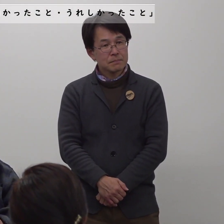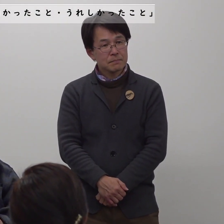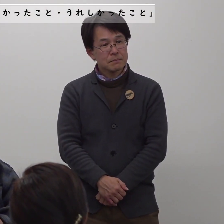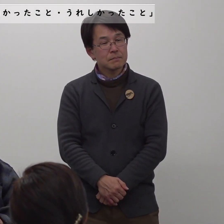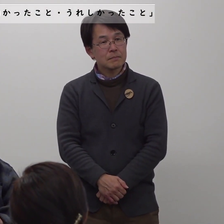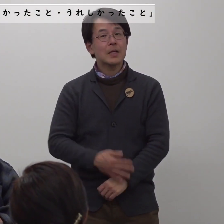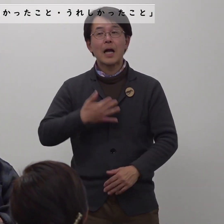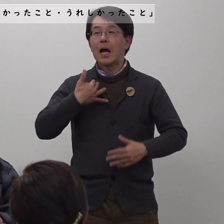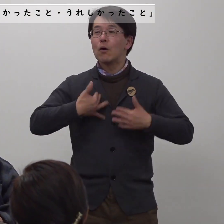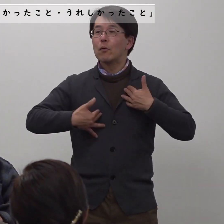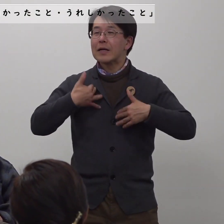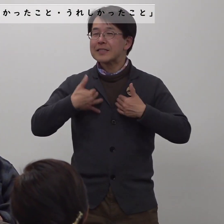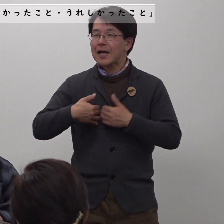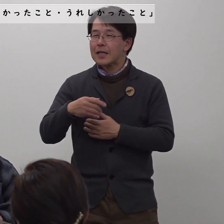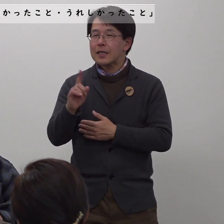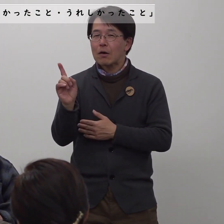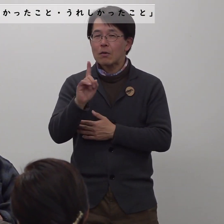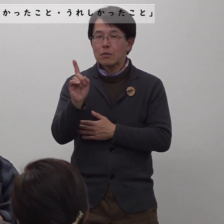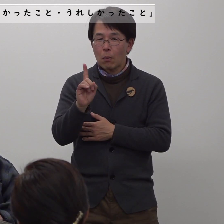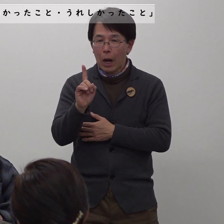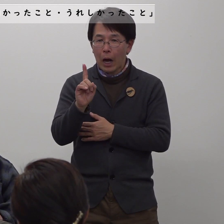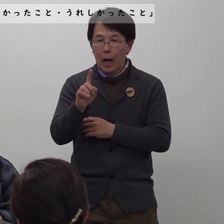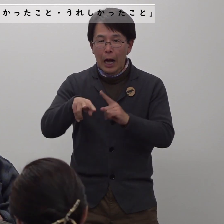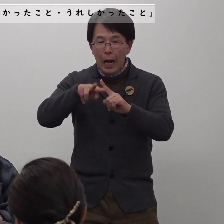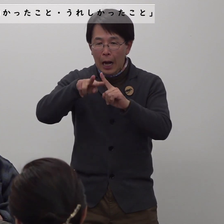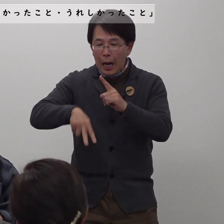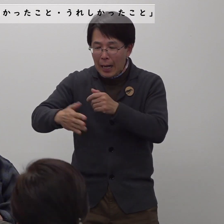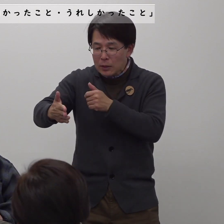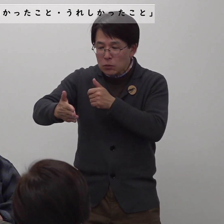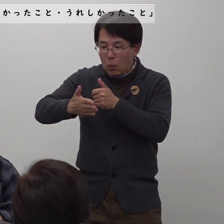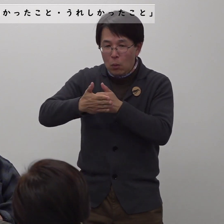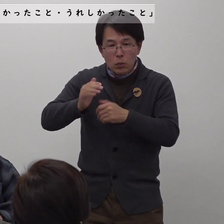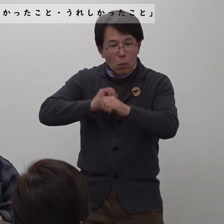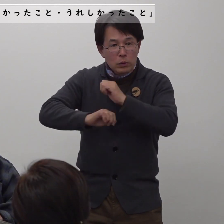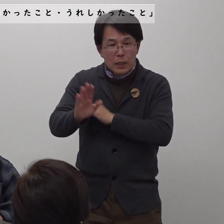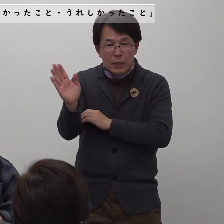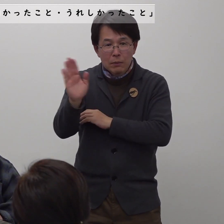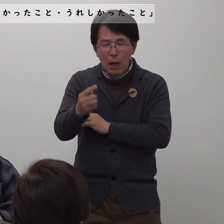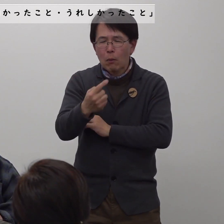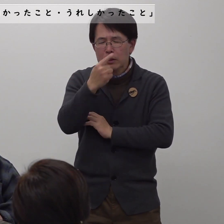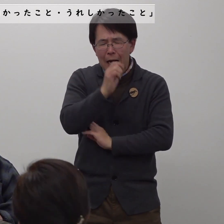佐藤）嬉しかったことが介助動作じゃないんですけれど私が咳をしてたときに